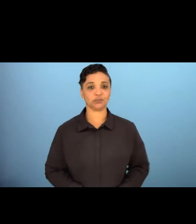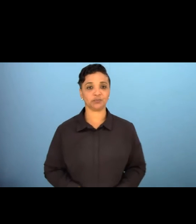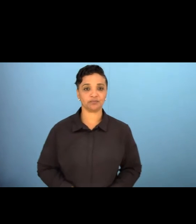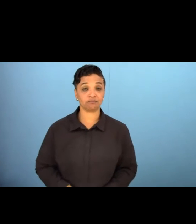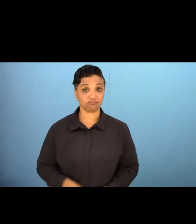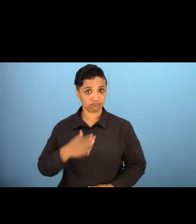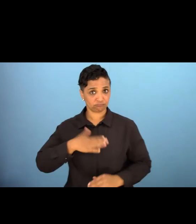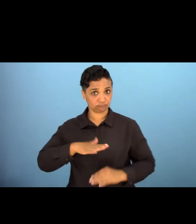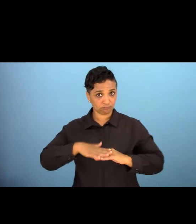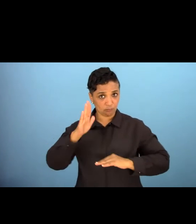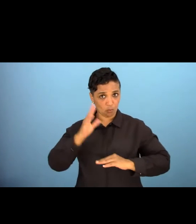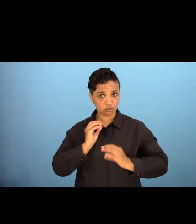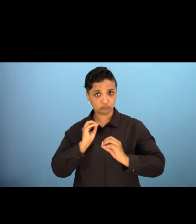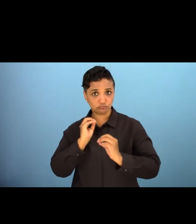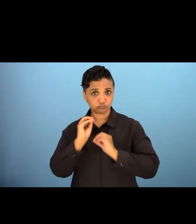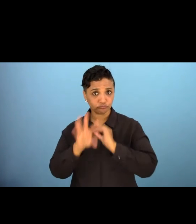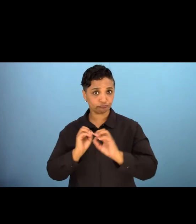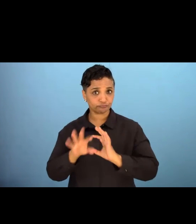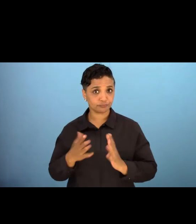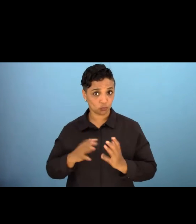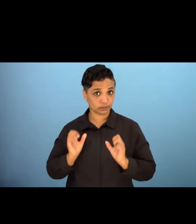Aunque las cuestiones de mortalidad eran muy importantes, la investigación futura la vendremos así. eso a eso.